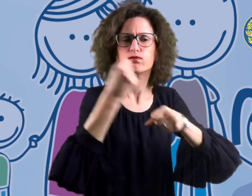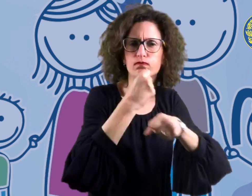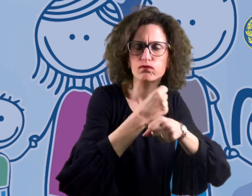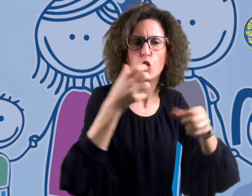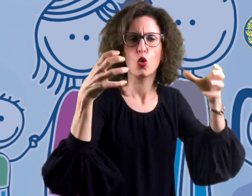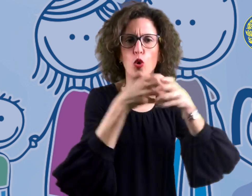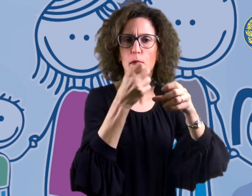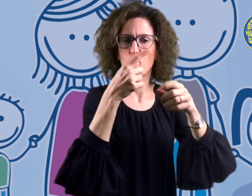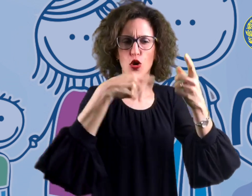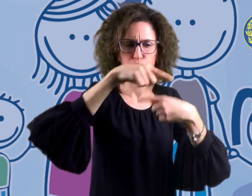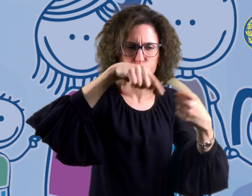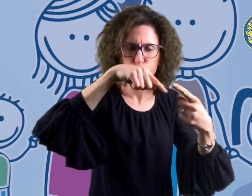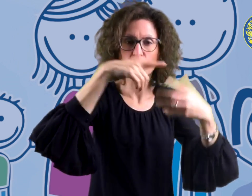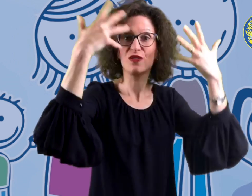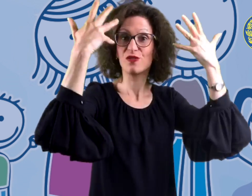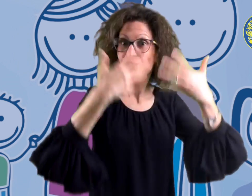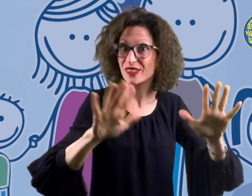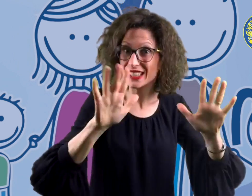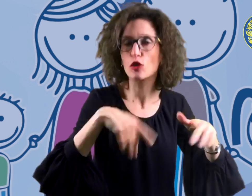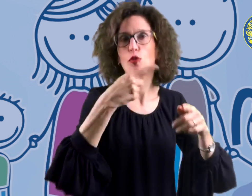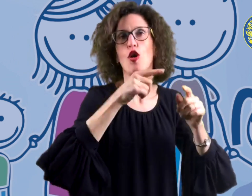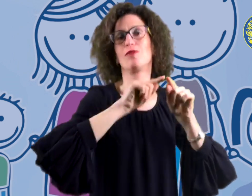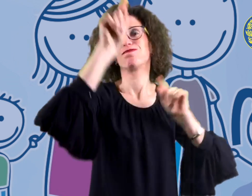Una volta terminato potranno diffondere le informazioni nel proprio territorio.